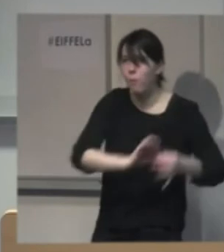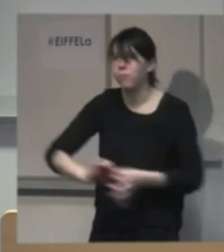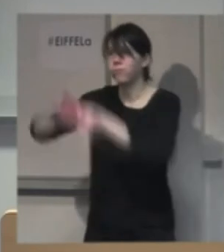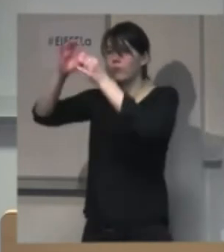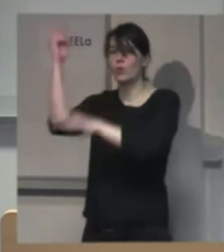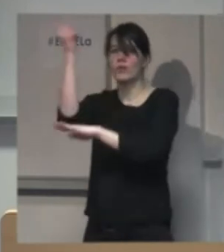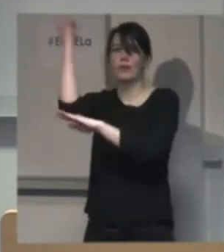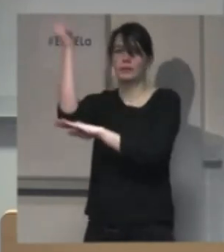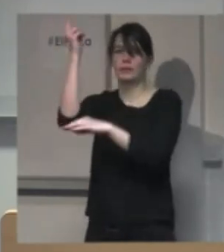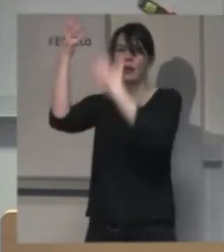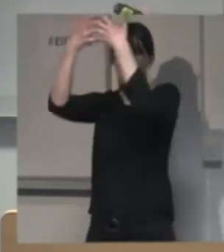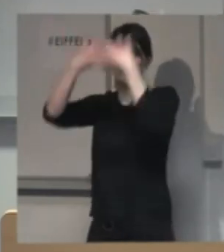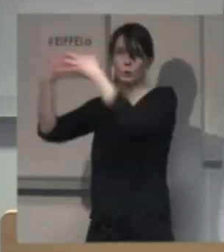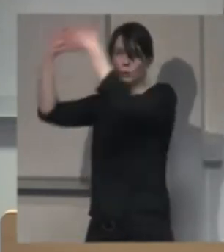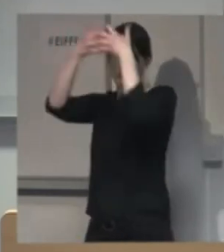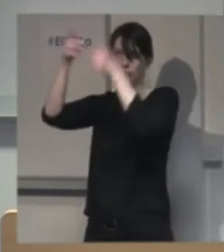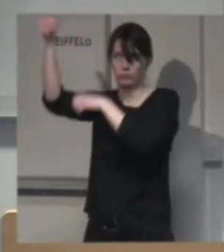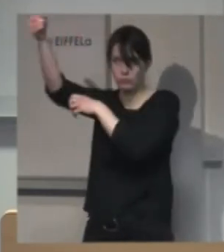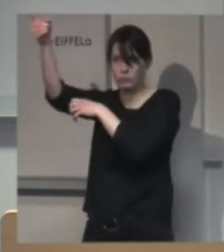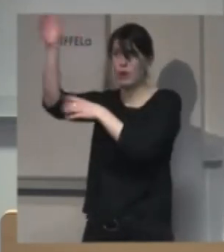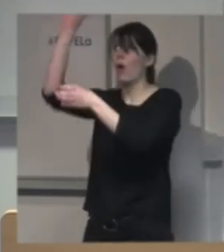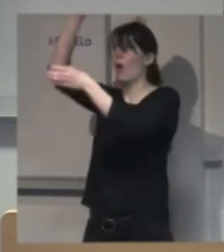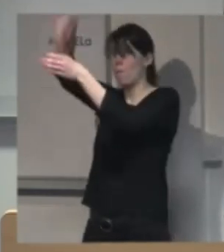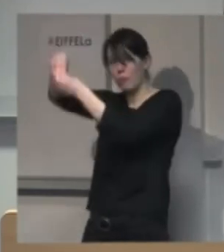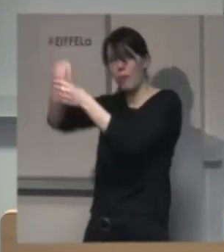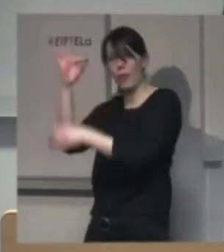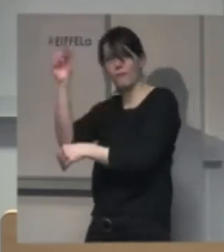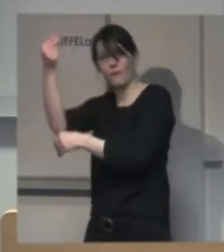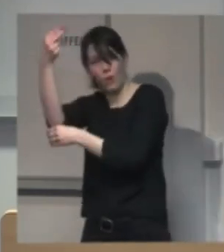aux États-Unis, et dans lesquelles FUN et les partenaires sont impliqués.